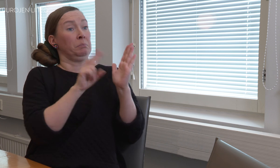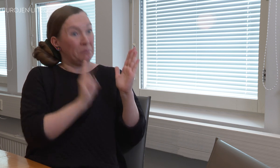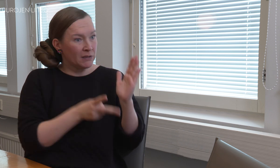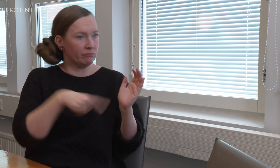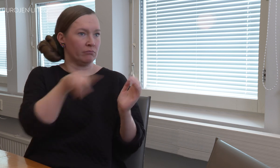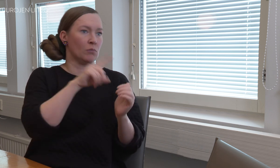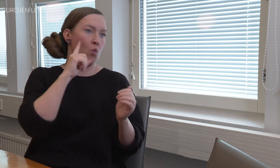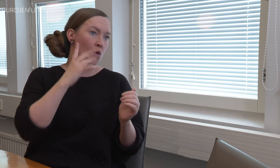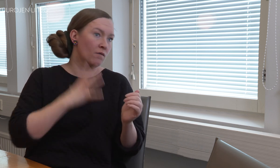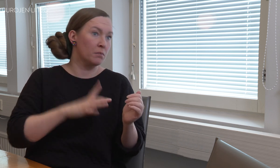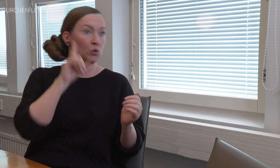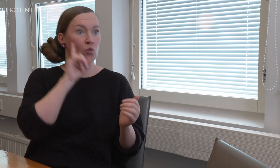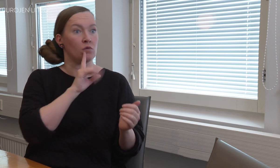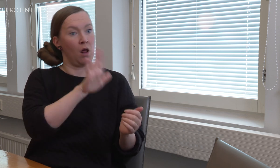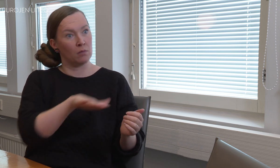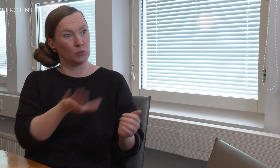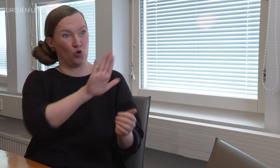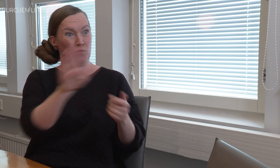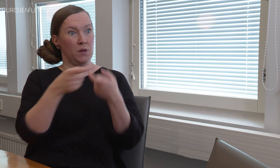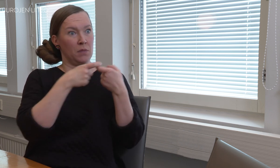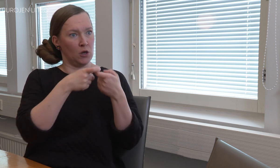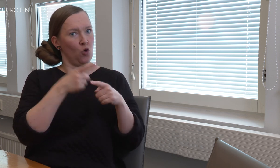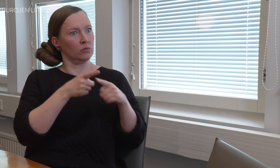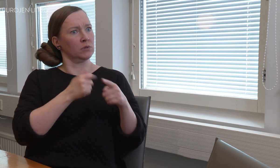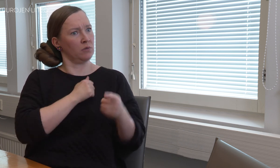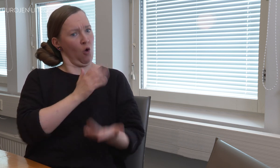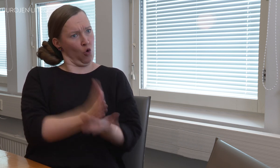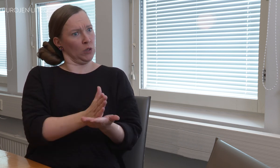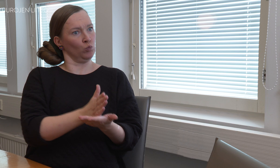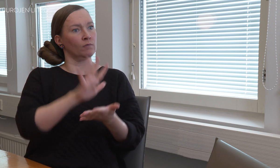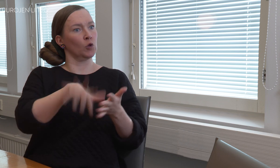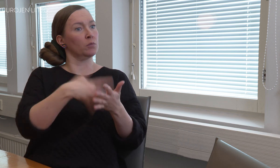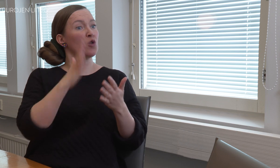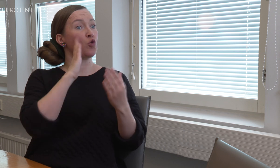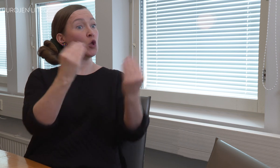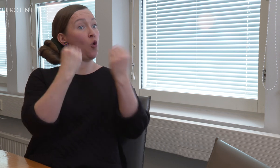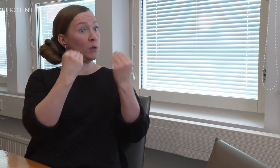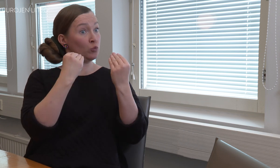kuurojen ja kuulovammaisten lasten sekä heidän perheidensä oikeutta saada viittomakielen kotiopetusta.